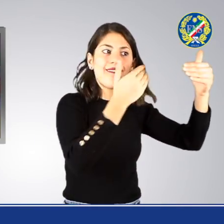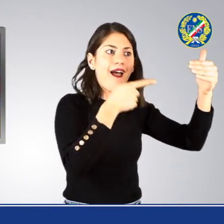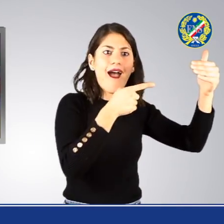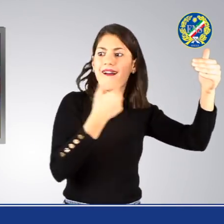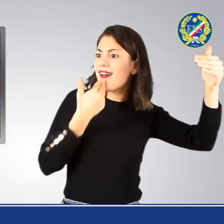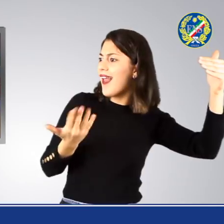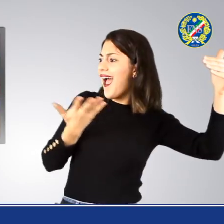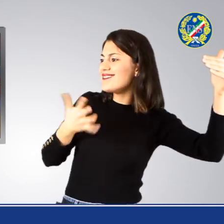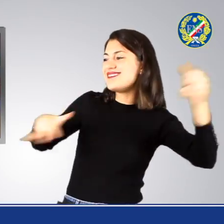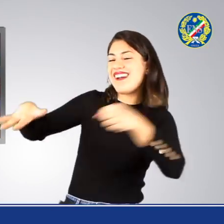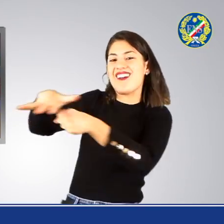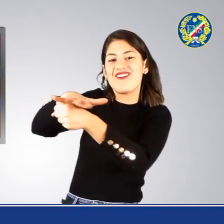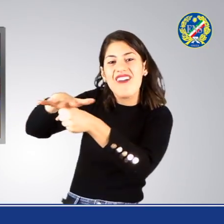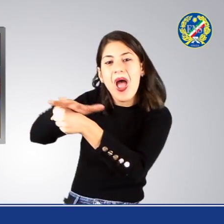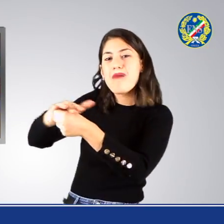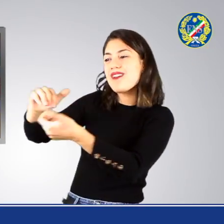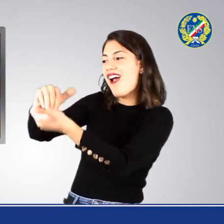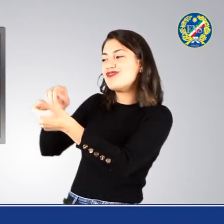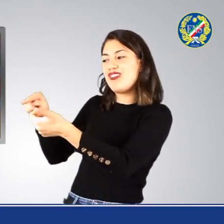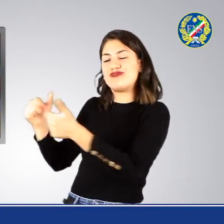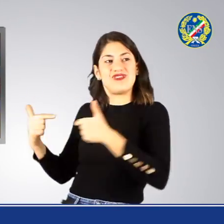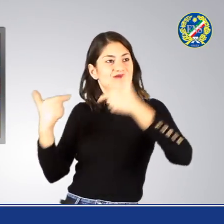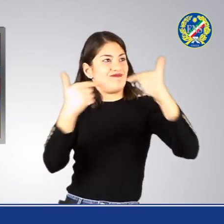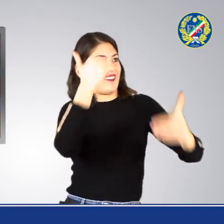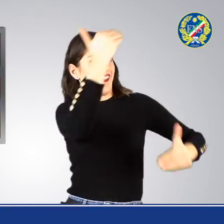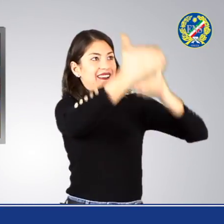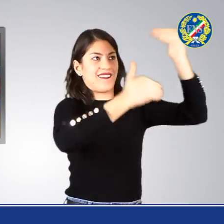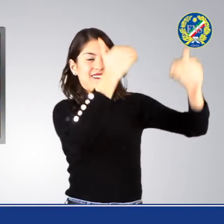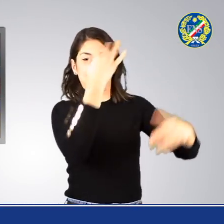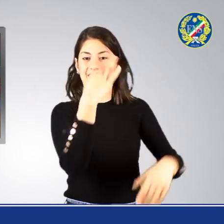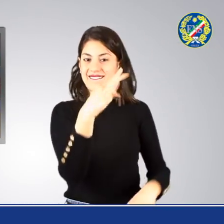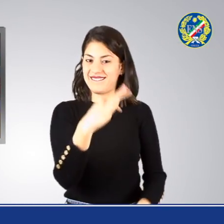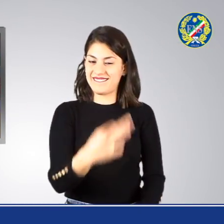alle Associazioni riescono a condurre una vita degna di questo nome;